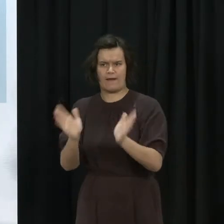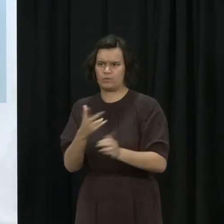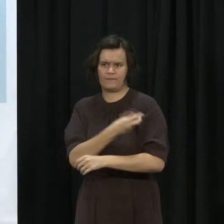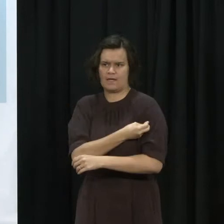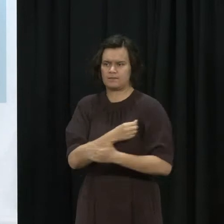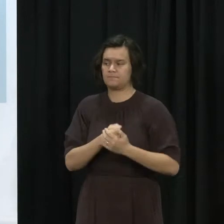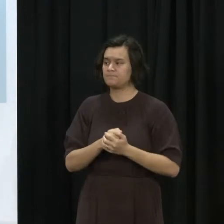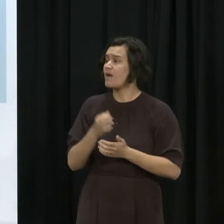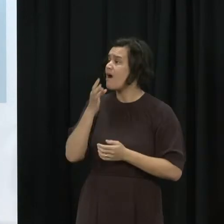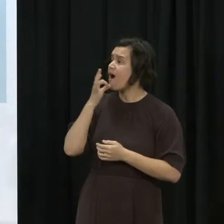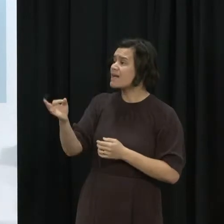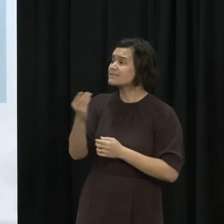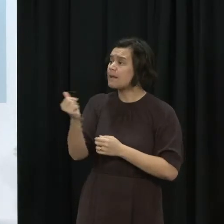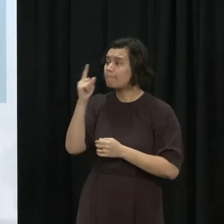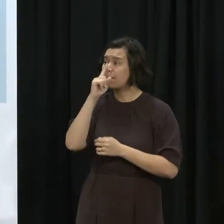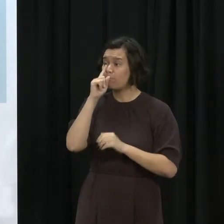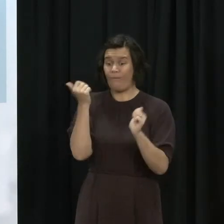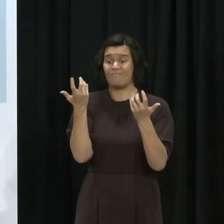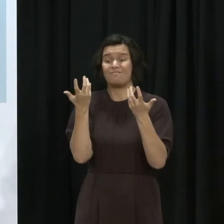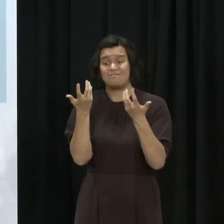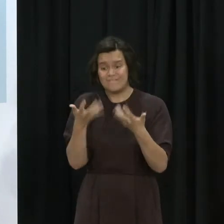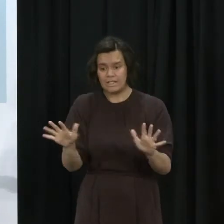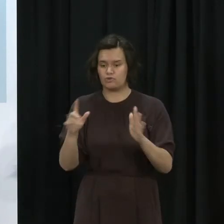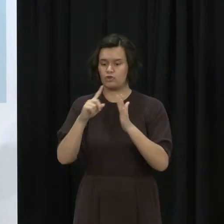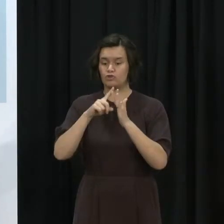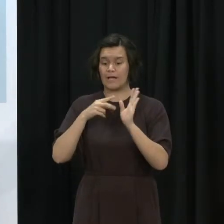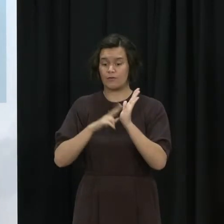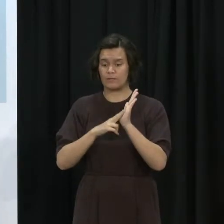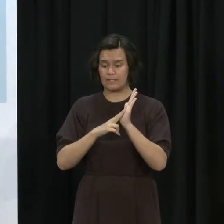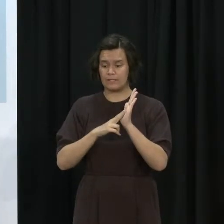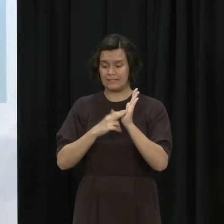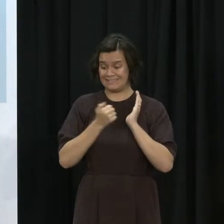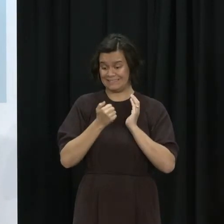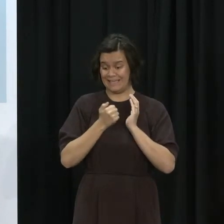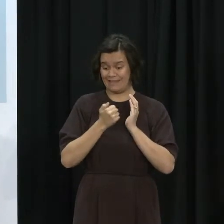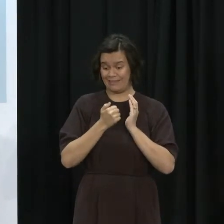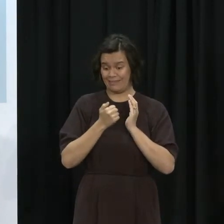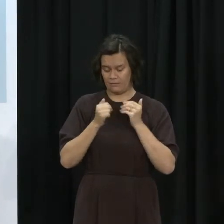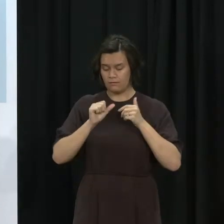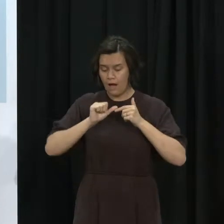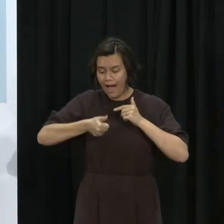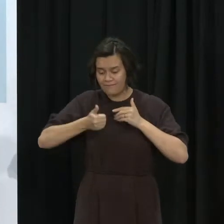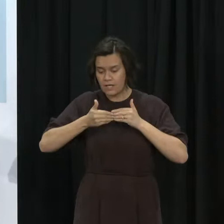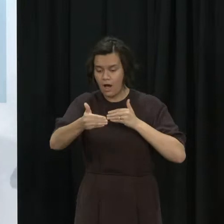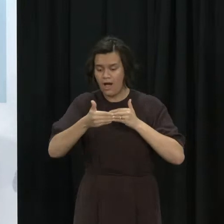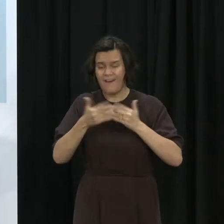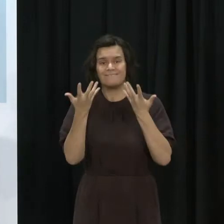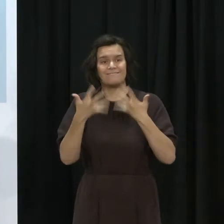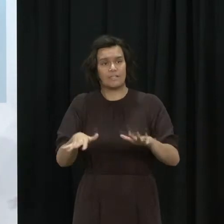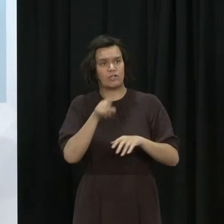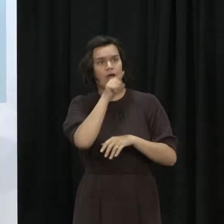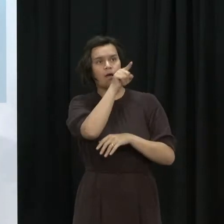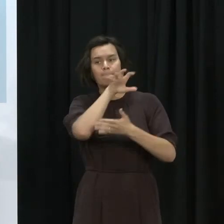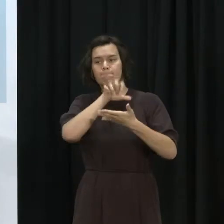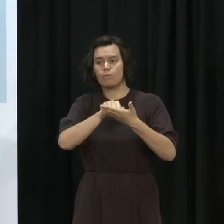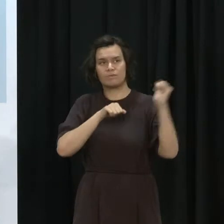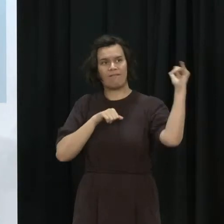ki te kano kano, kia marama ranei. Ko te hunga anake kei reira he tohu morearea me te hauora o te iwi tika mo te mahi.